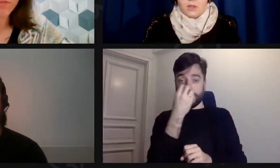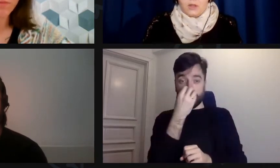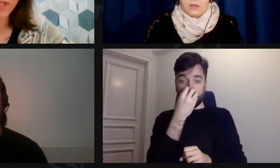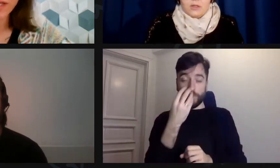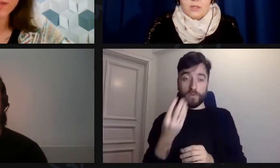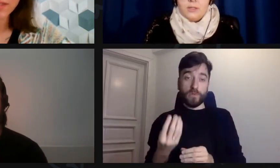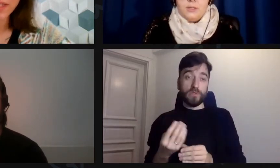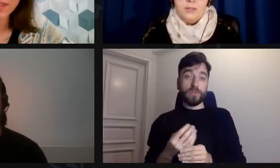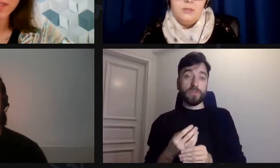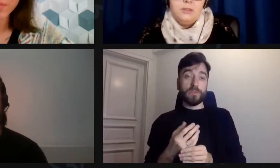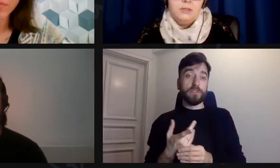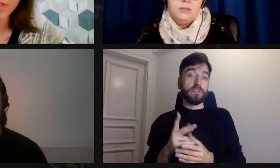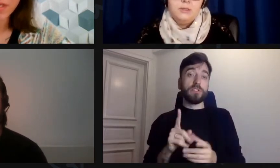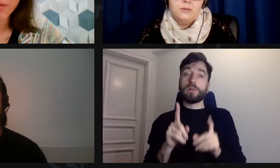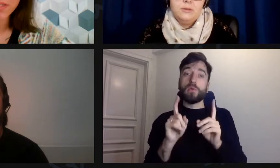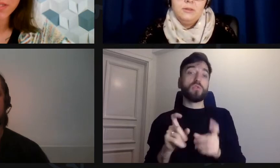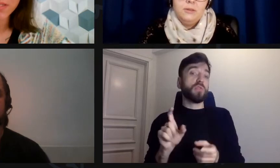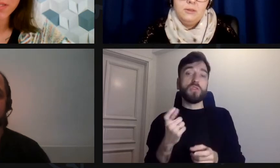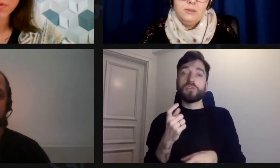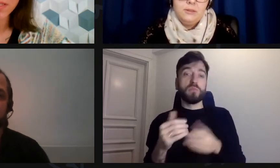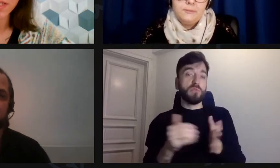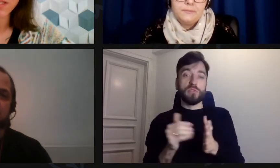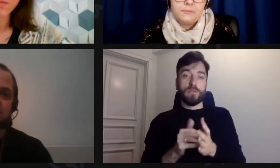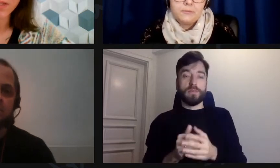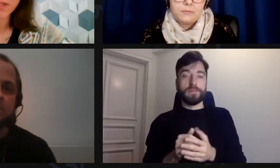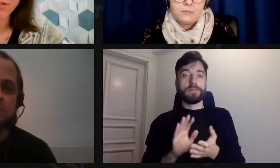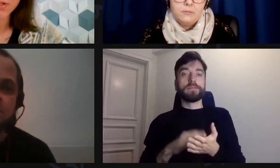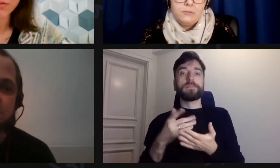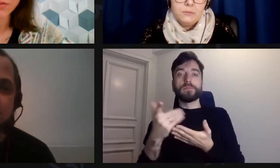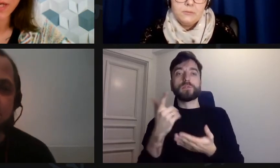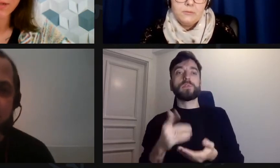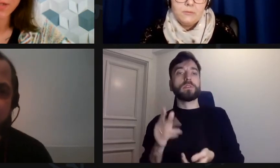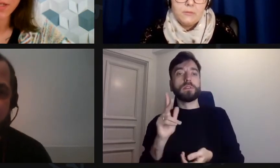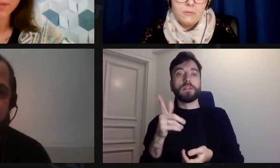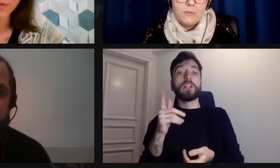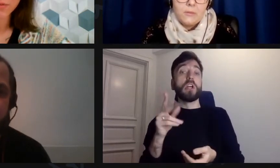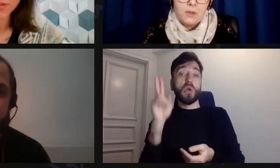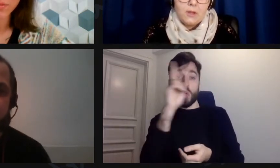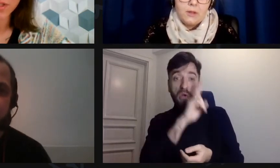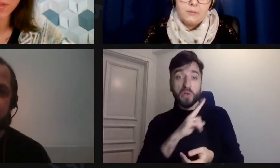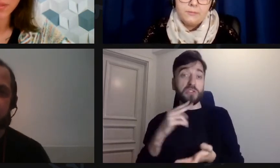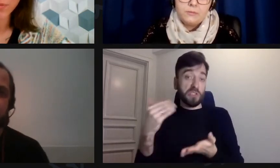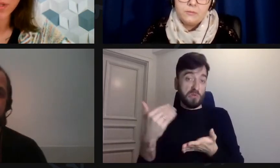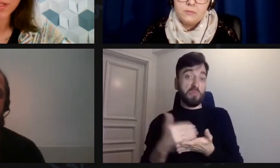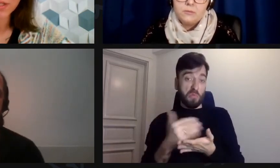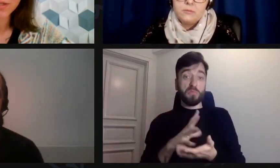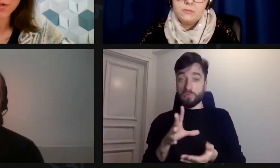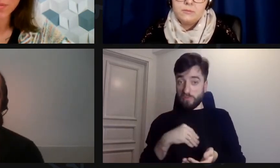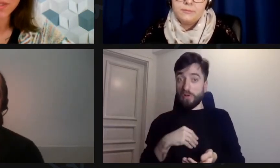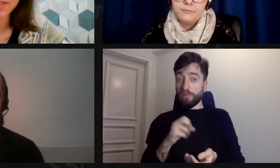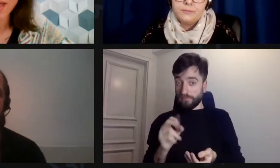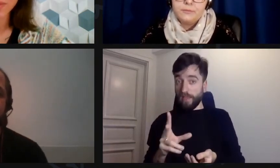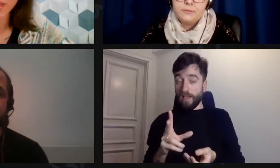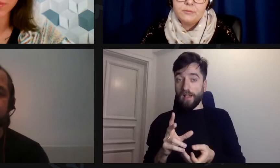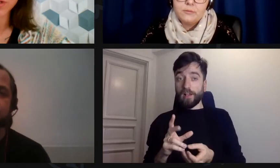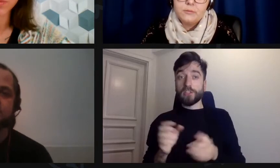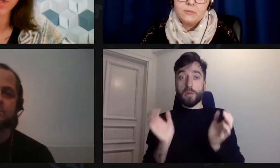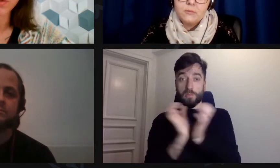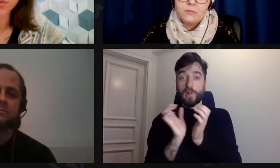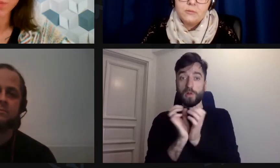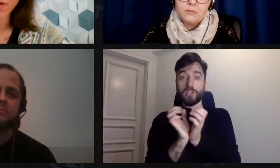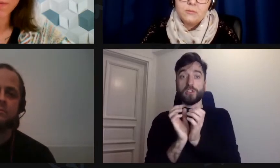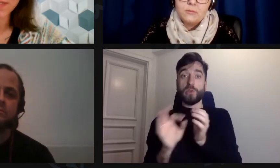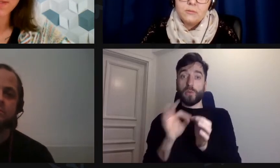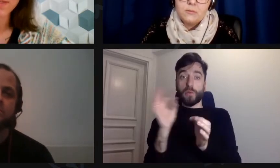Ty Katarzyna mówiłaś, ze można angażować rodziców, zrobić samemu piłeczki.